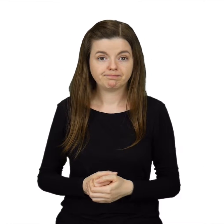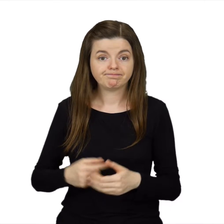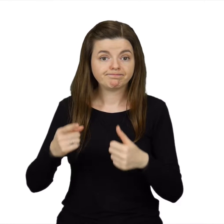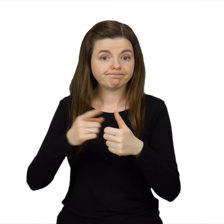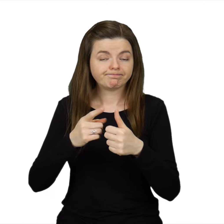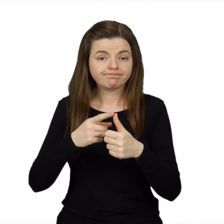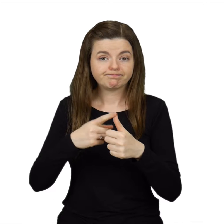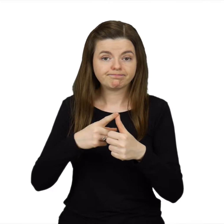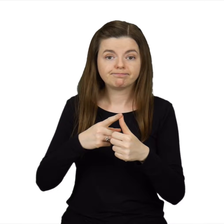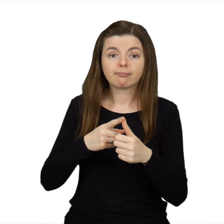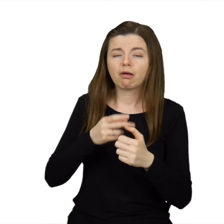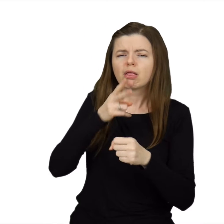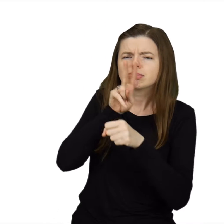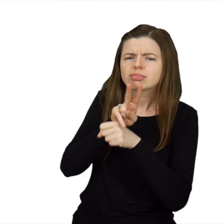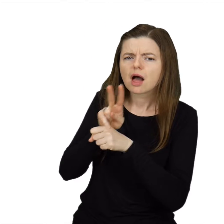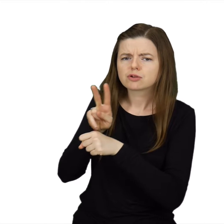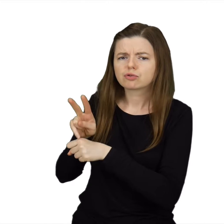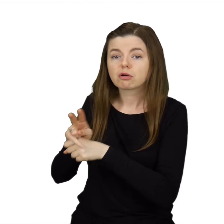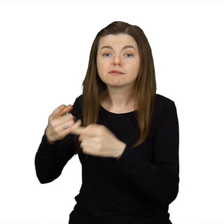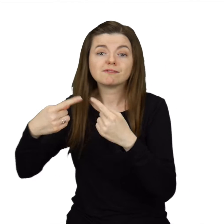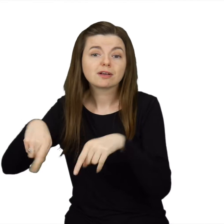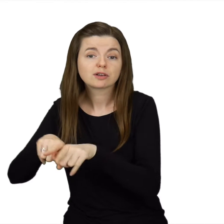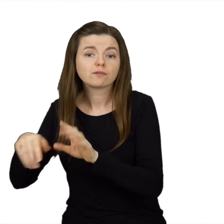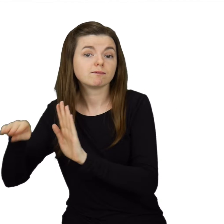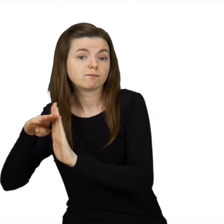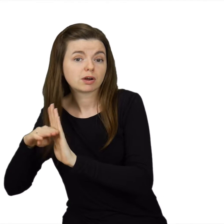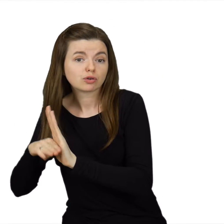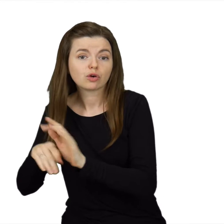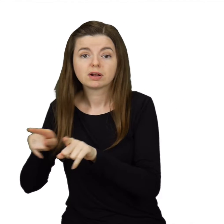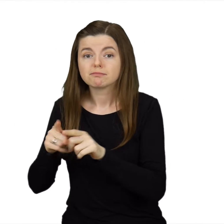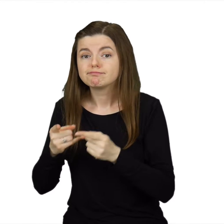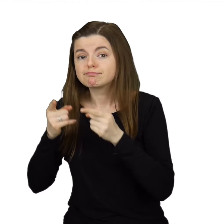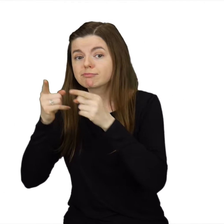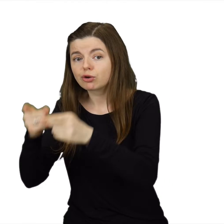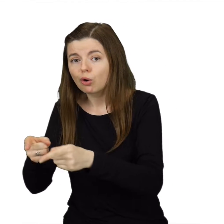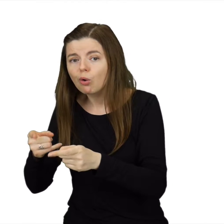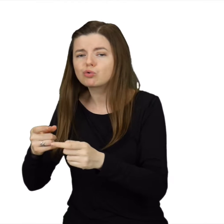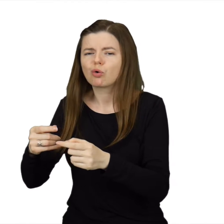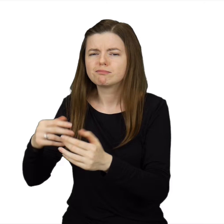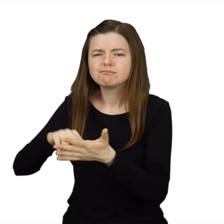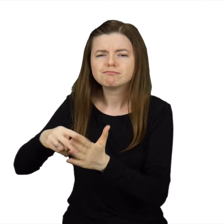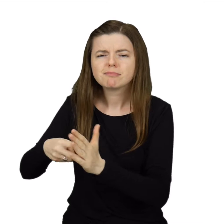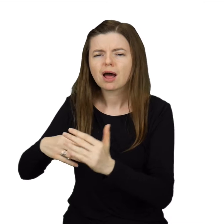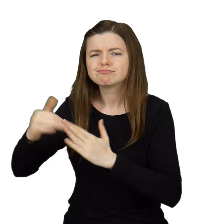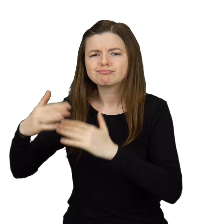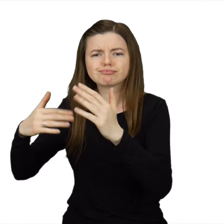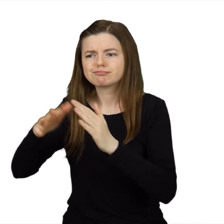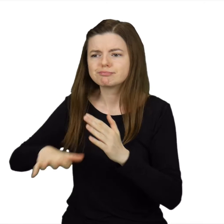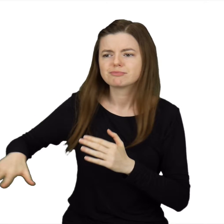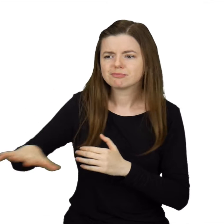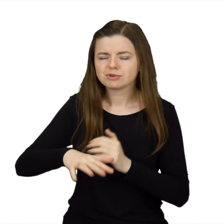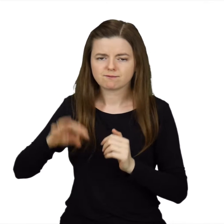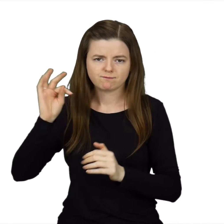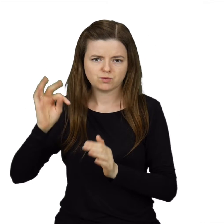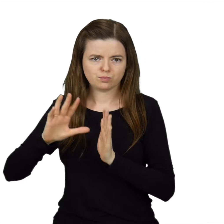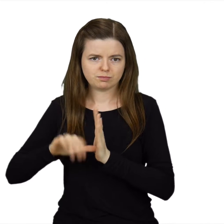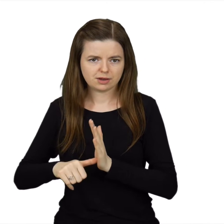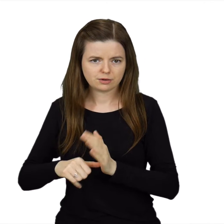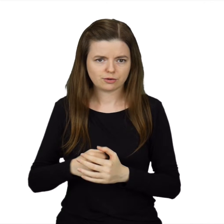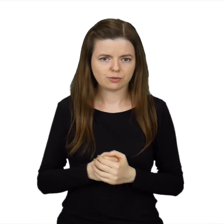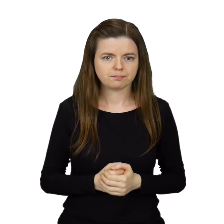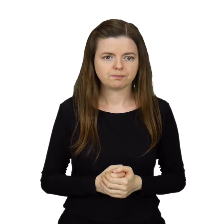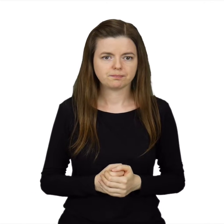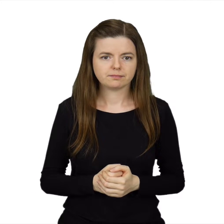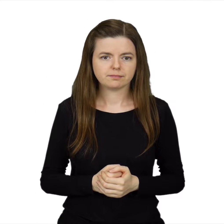nadzorowanie realizacji studium uwarunkowań i kierunków zagospodarowania przestrzennego Miasta,